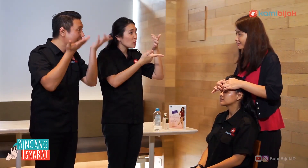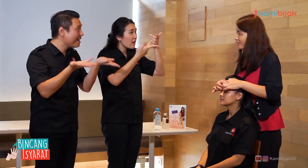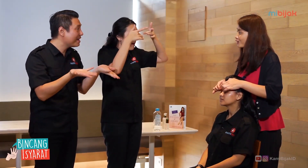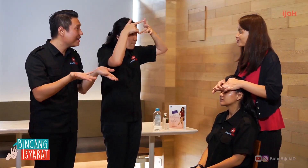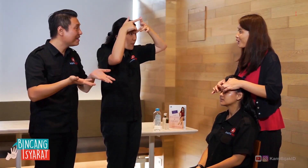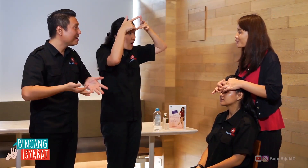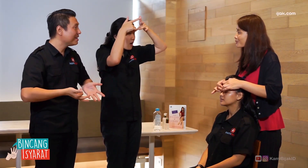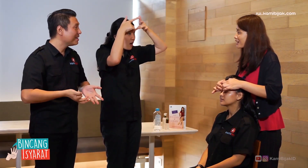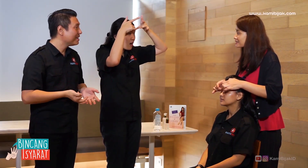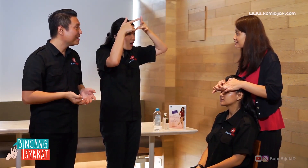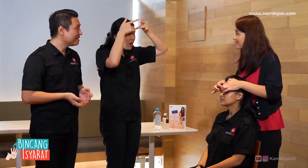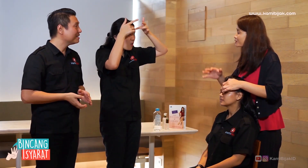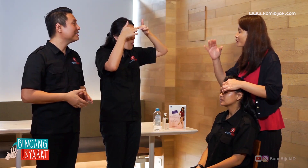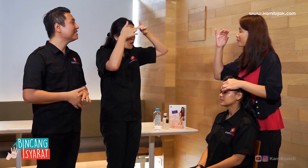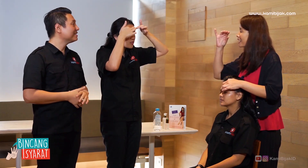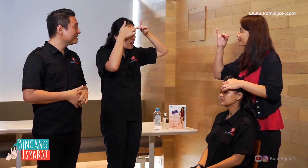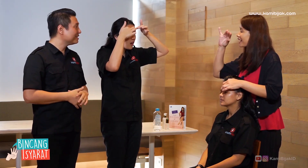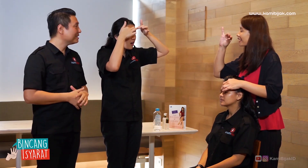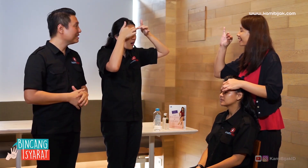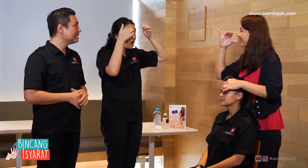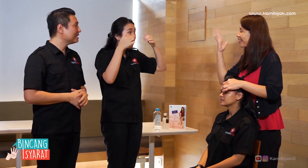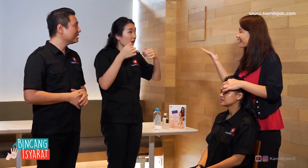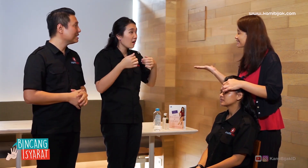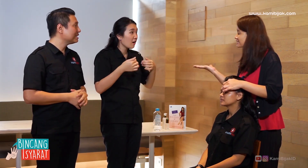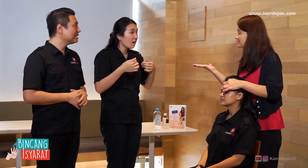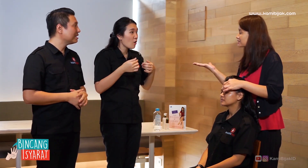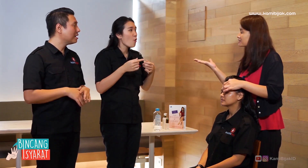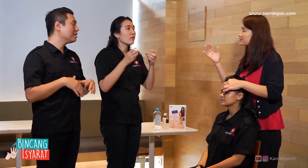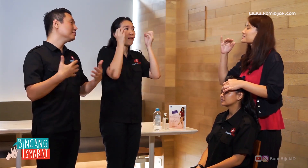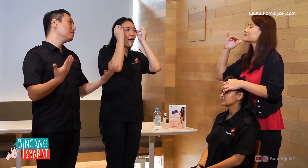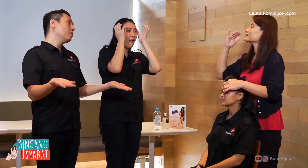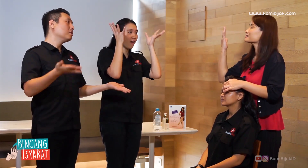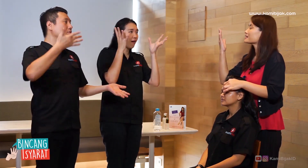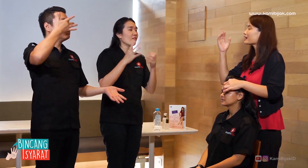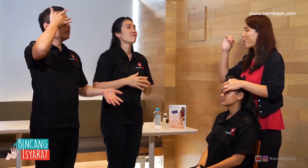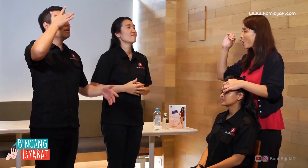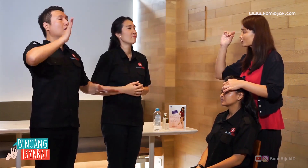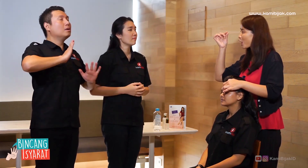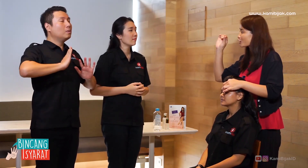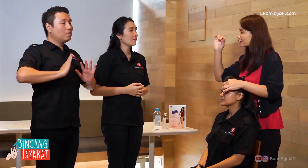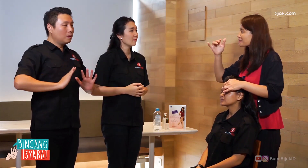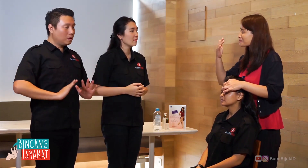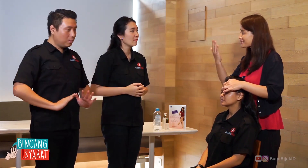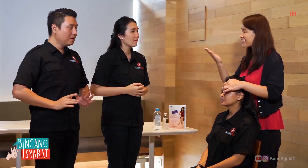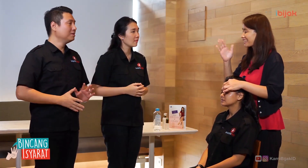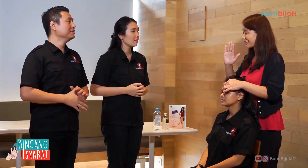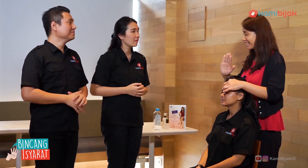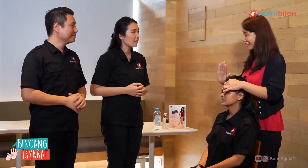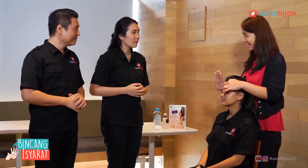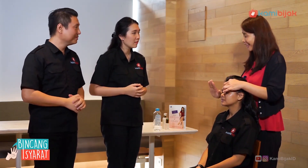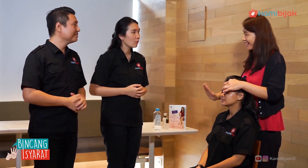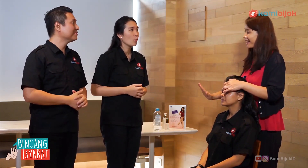Totok wajah supaya relaks. Otot bisa relaks.